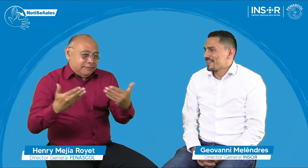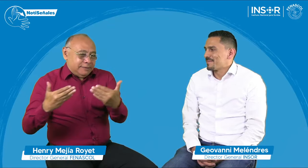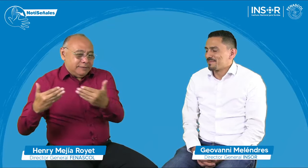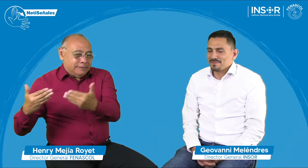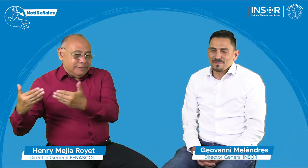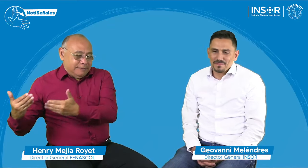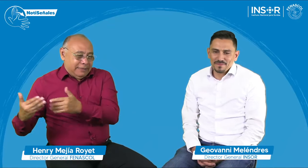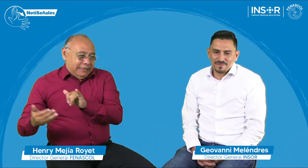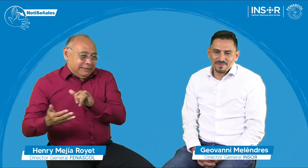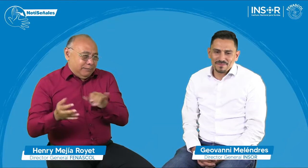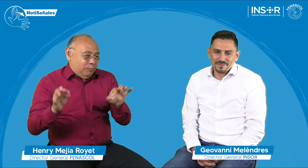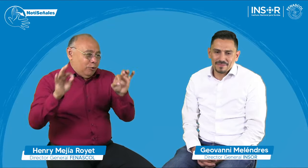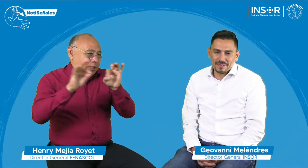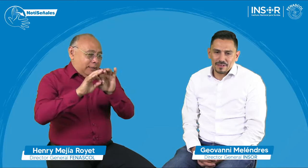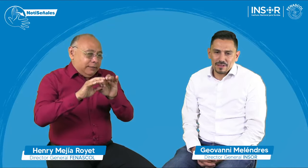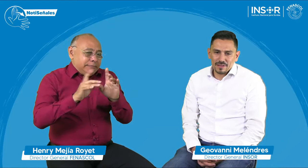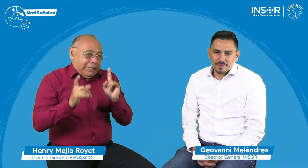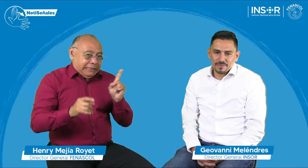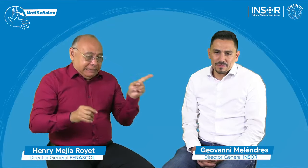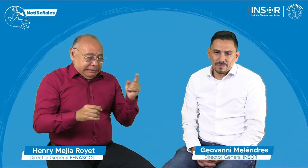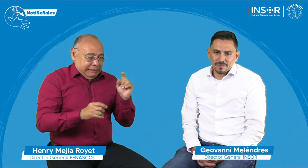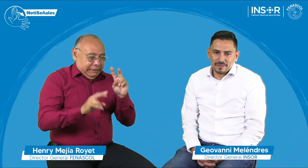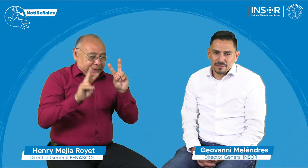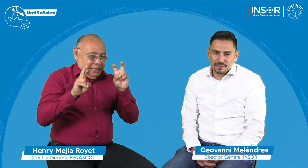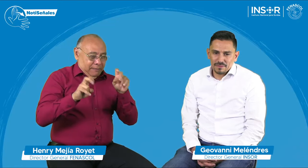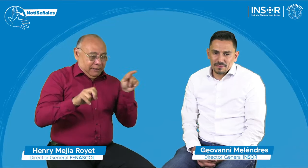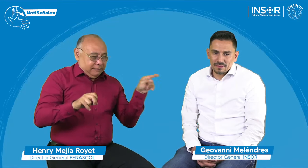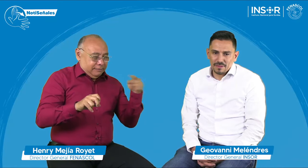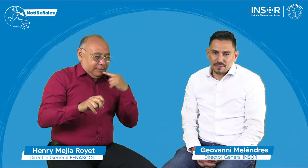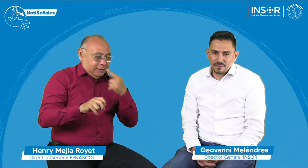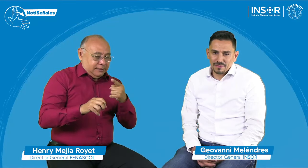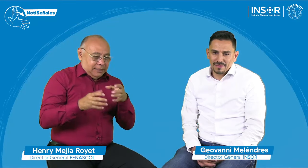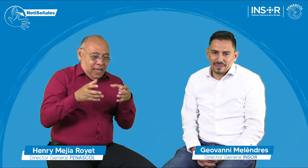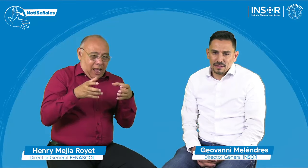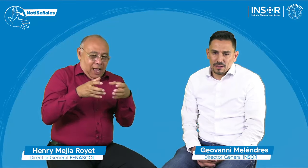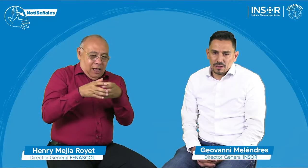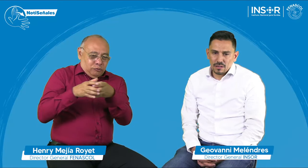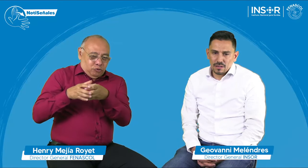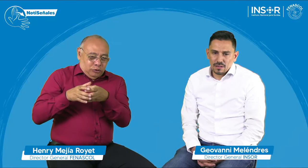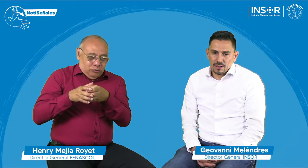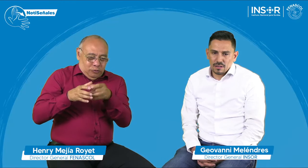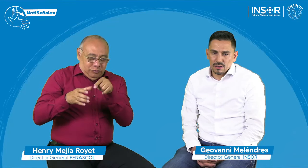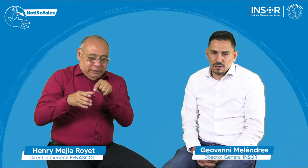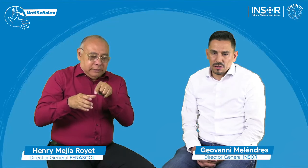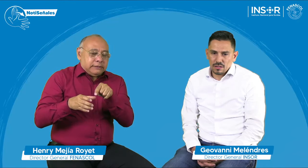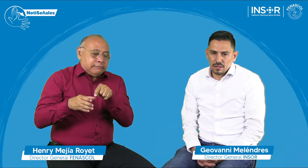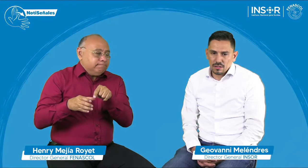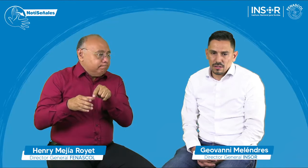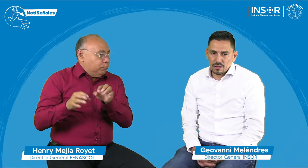rompe esa cadena se ca cada uno